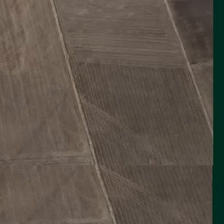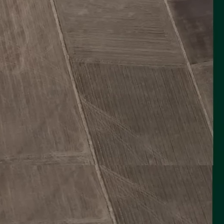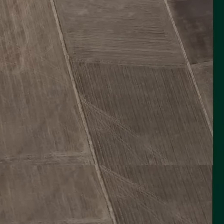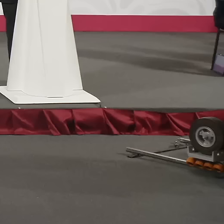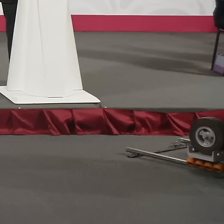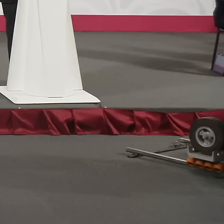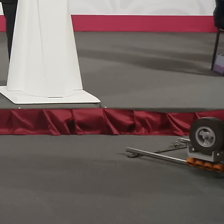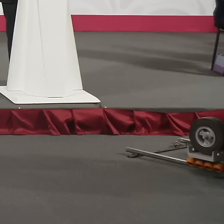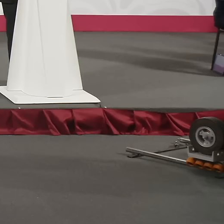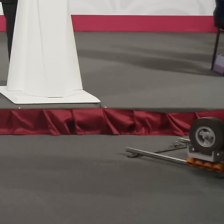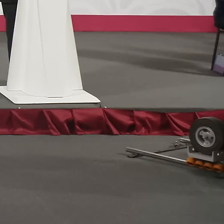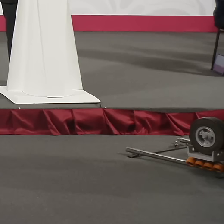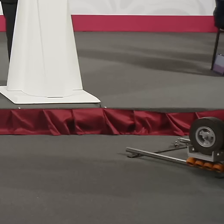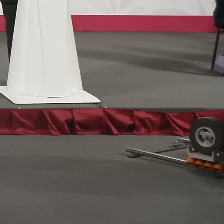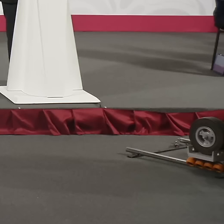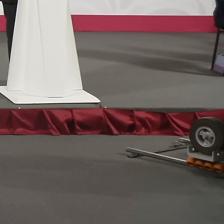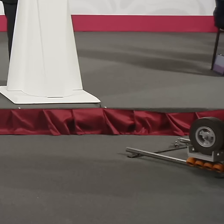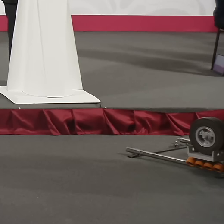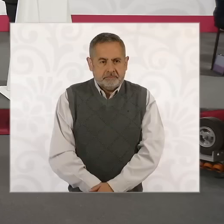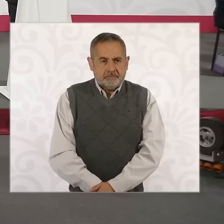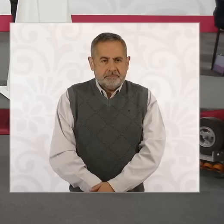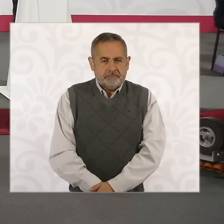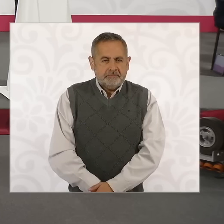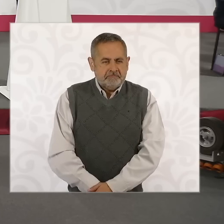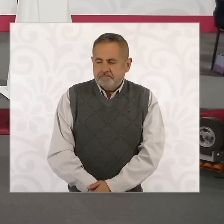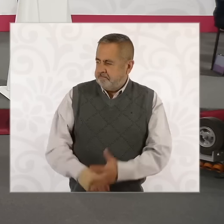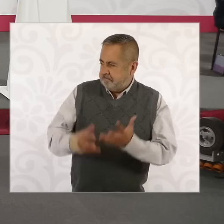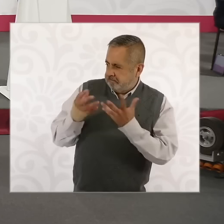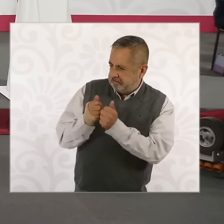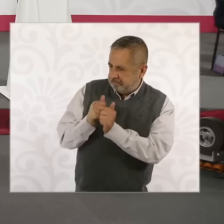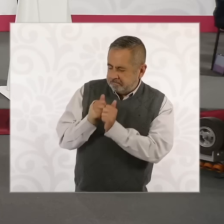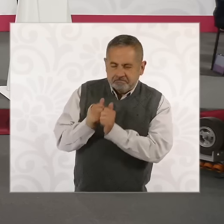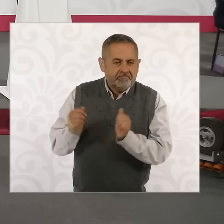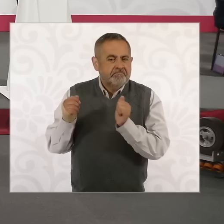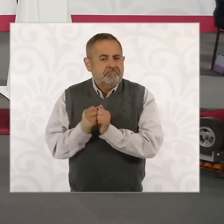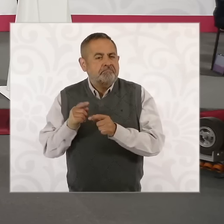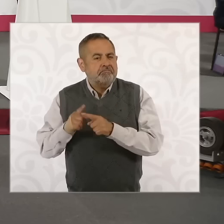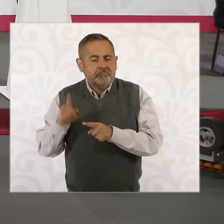La que sigue, por favor. trabajamos de manera coordinada eh por instrucciones de la presidenta,